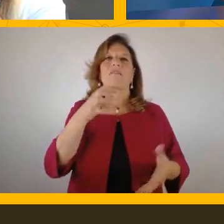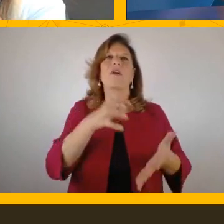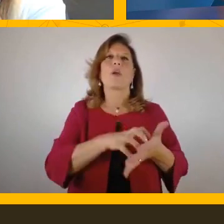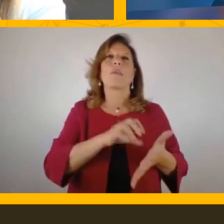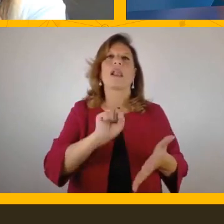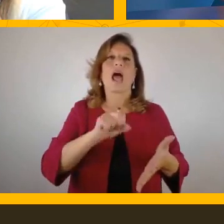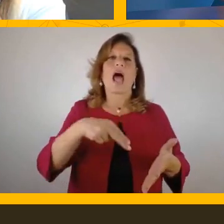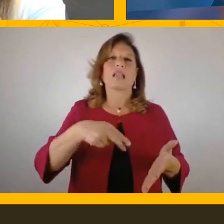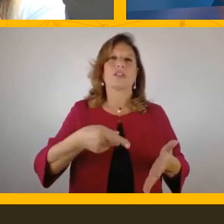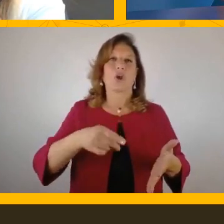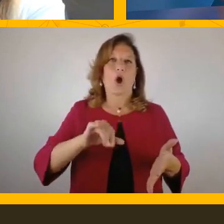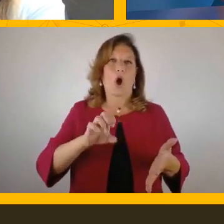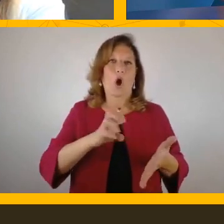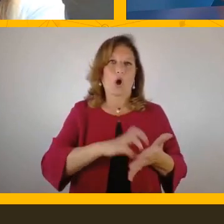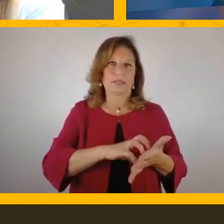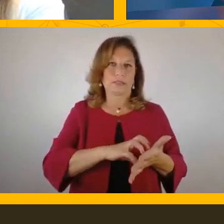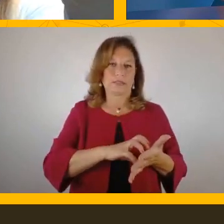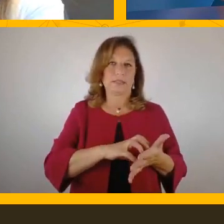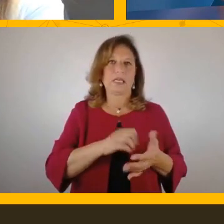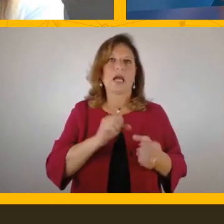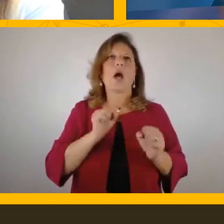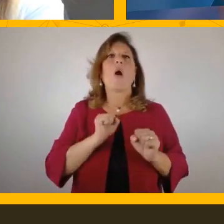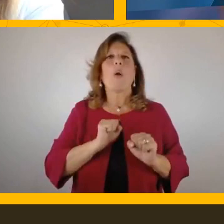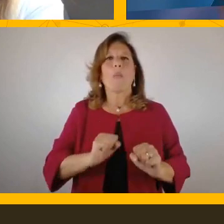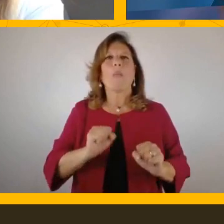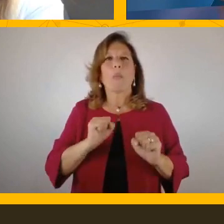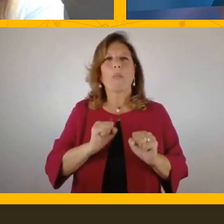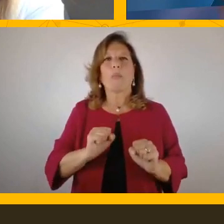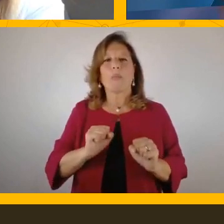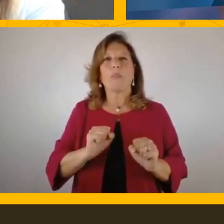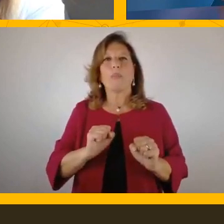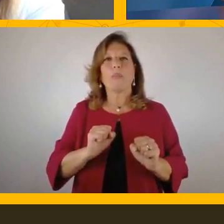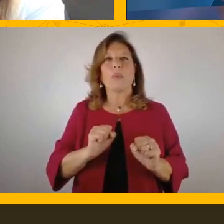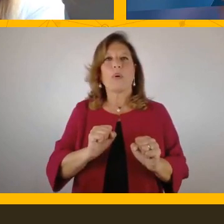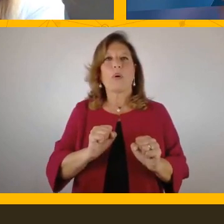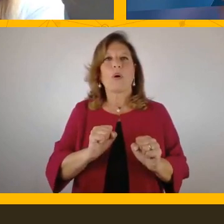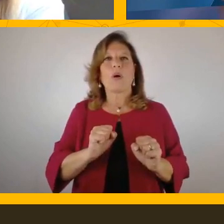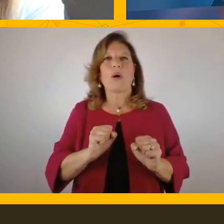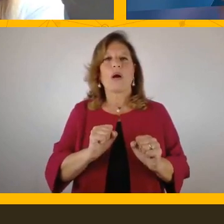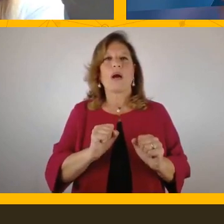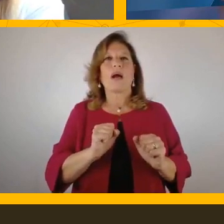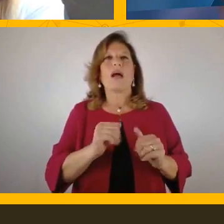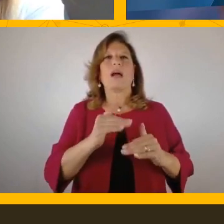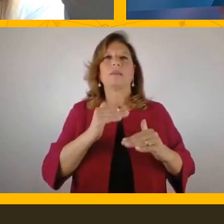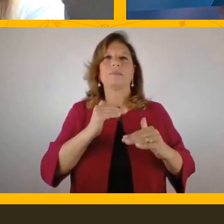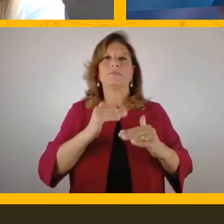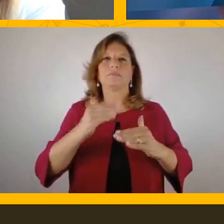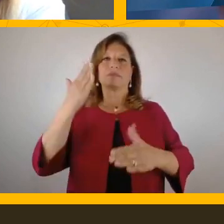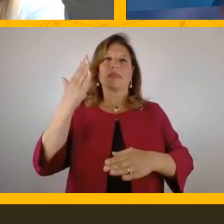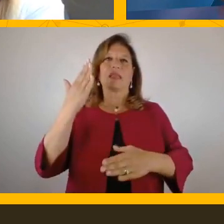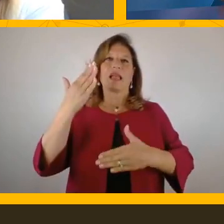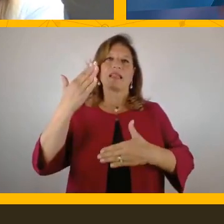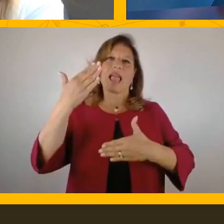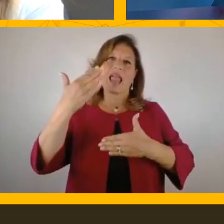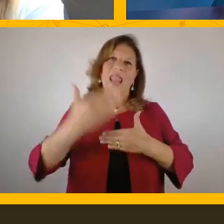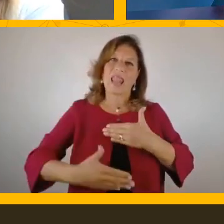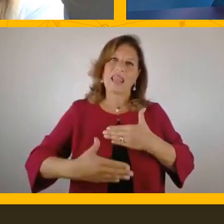per Android eh e permettono appunto di impostare delle